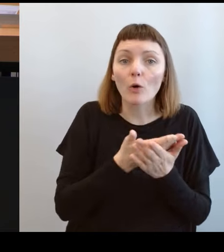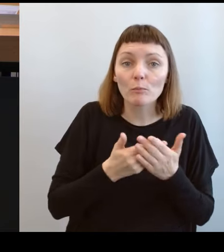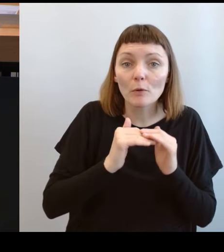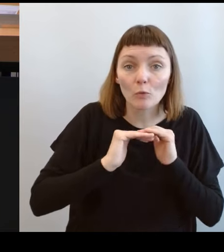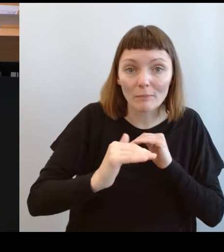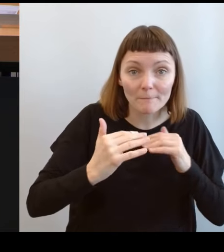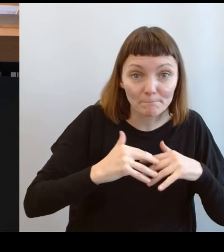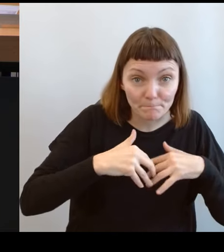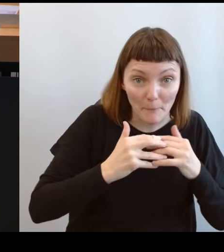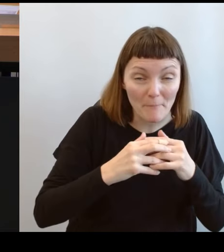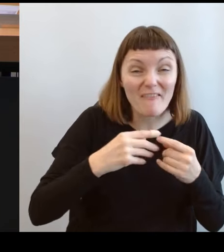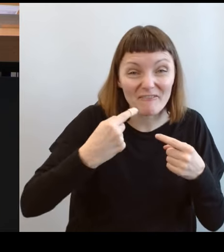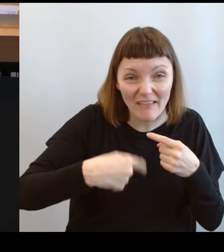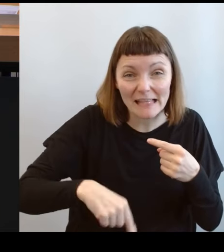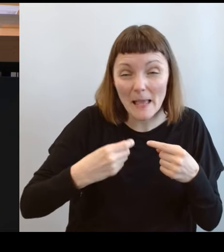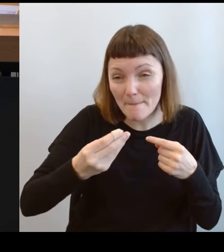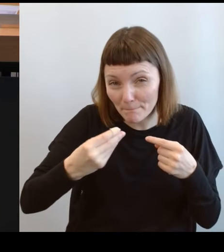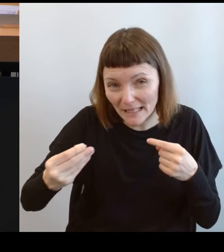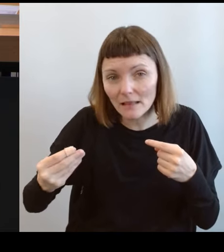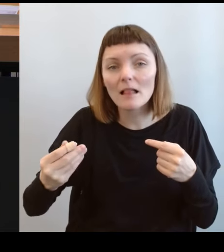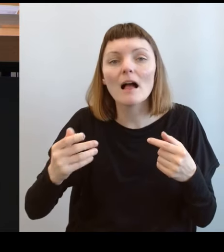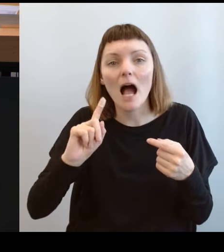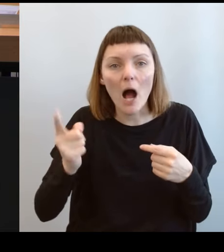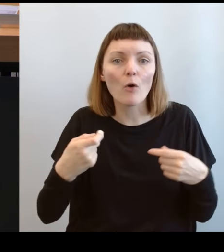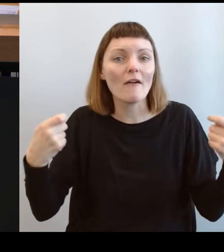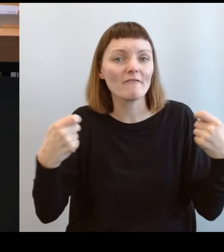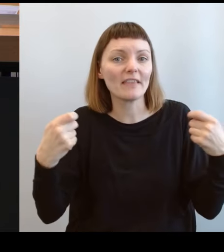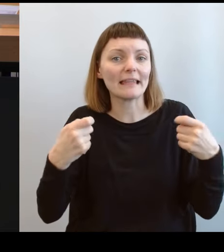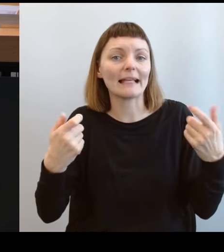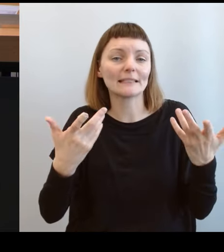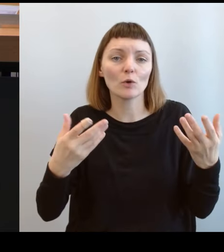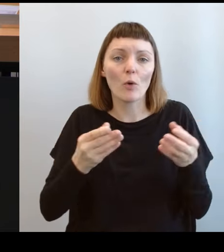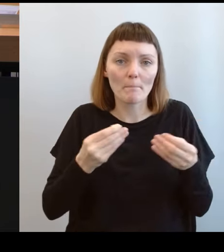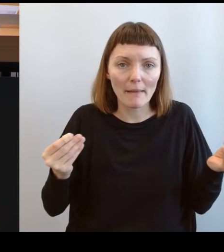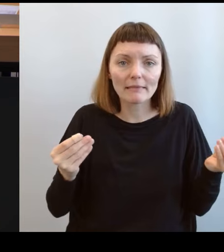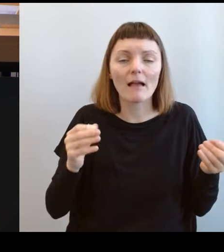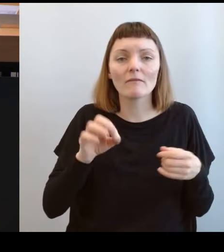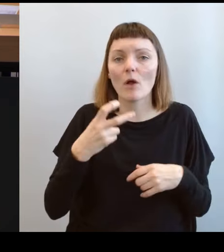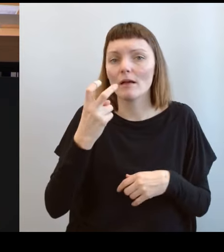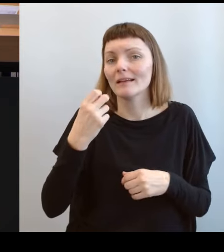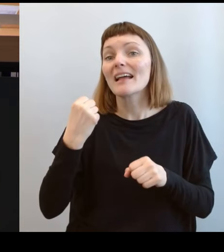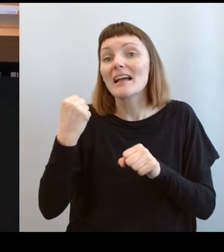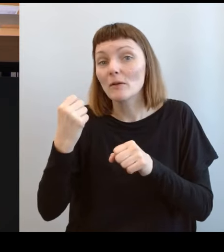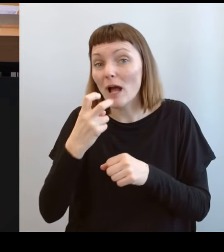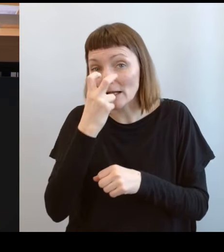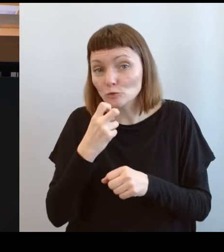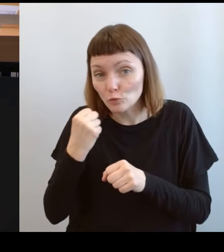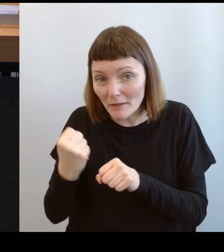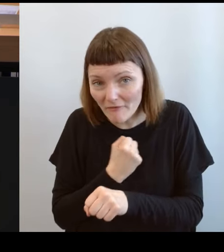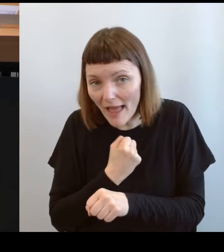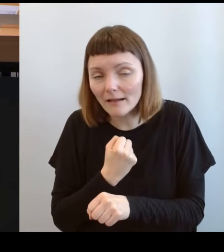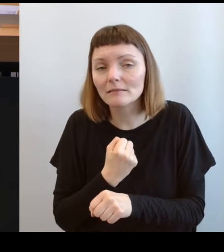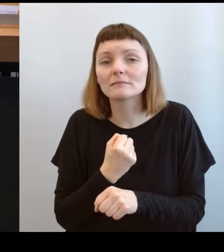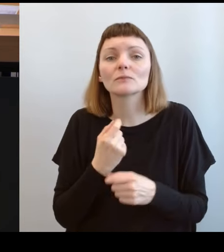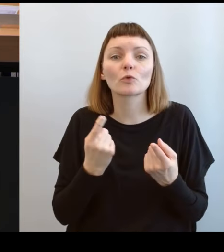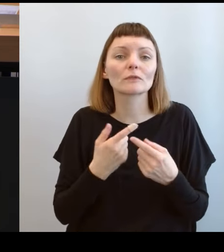für das Azubiwerk und ein mögliches Finanzierungsinstrument für zusätzlichen Wohnraum für Auszubildende. (Rednerwechsel) Herr Kollege, Sie müssen zum Schluss kommen.